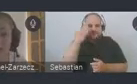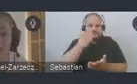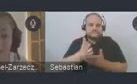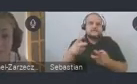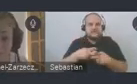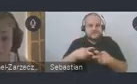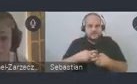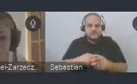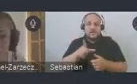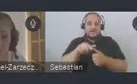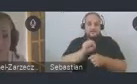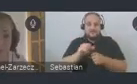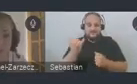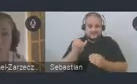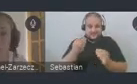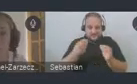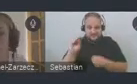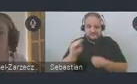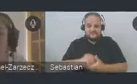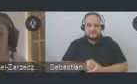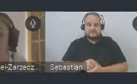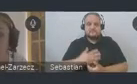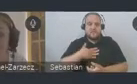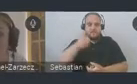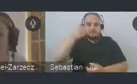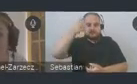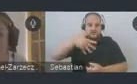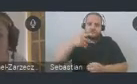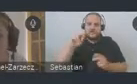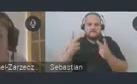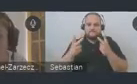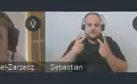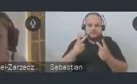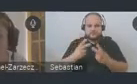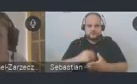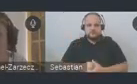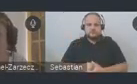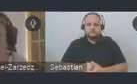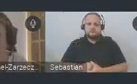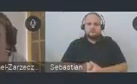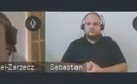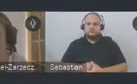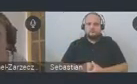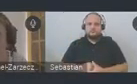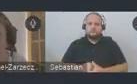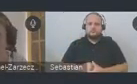które powinniśmy mieć, ale ich jest jeszcze więcej. Zobaczcie: mamy 5 najważniejszych obszarów,